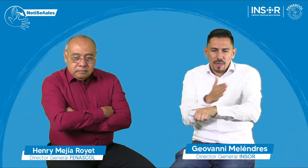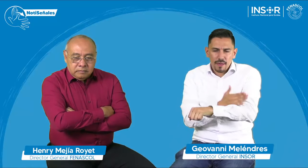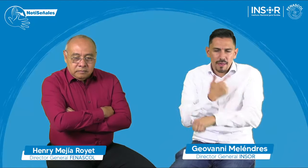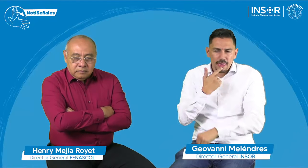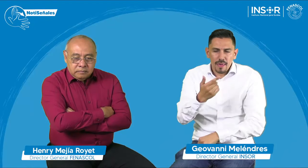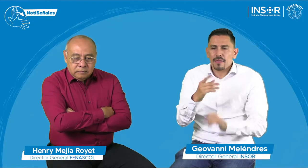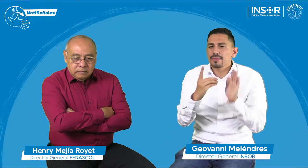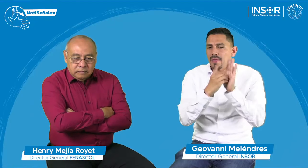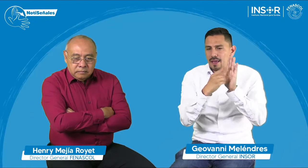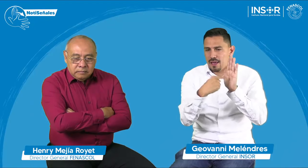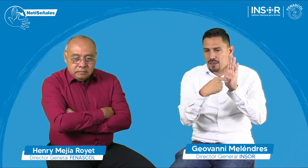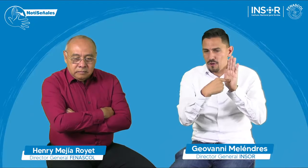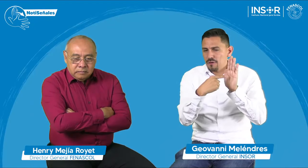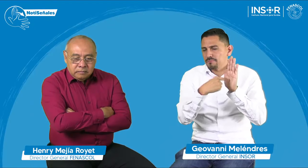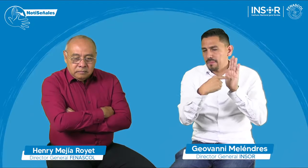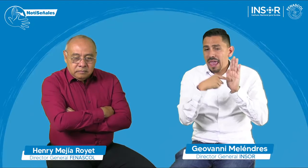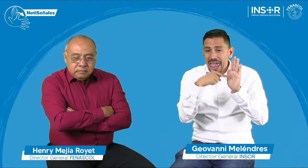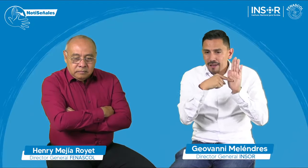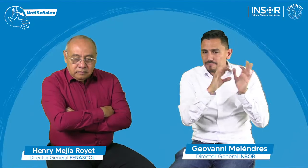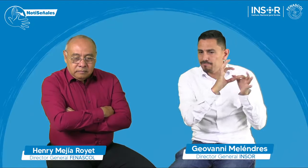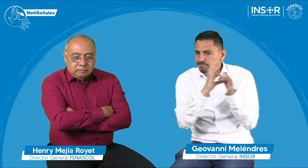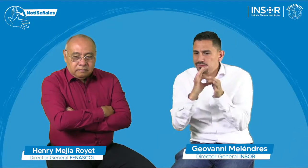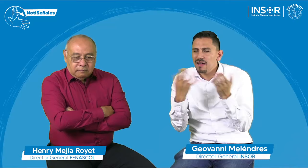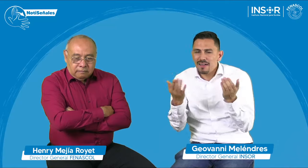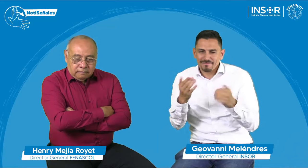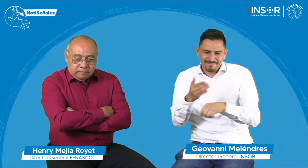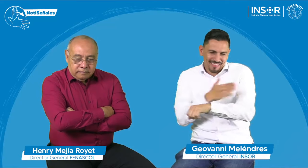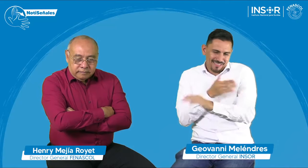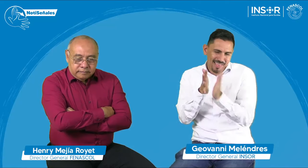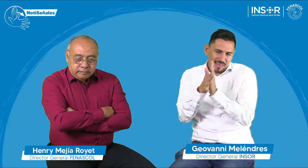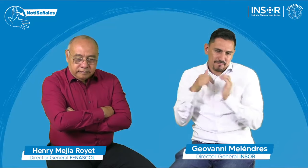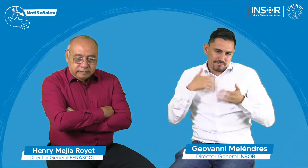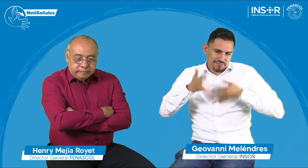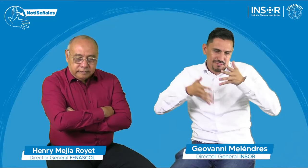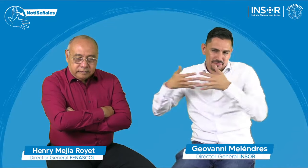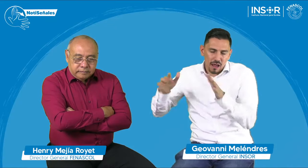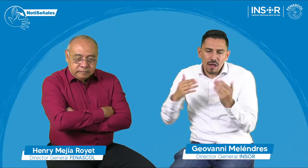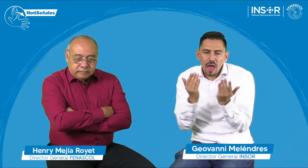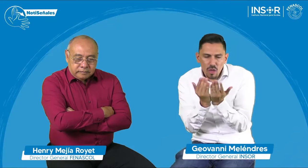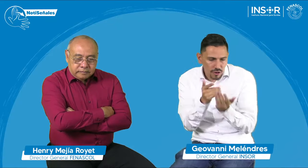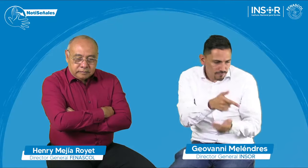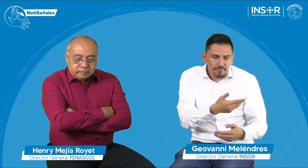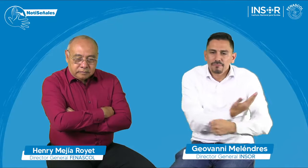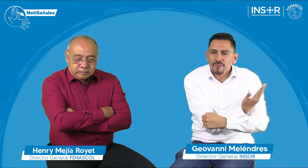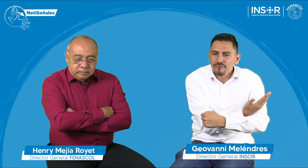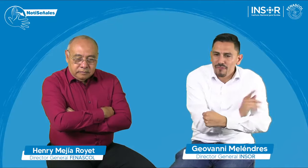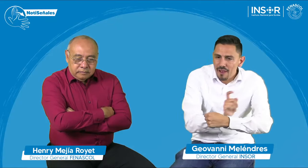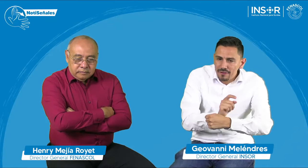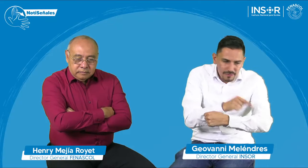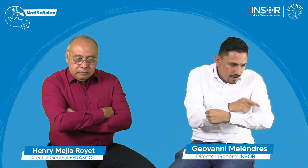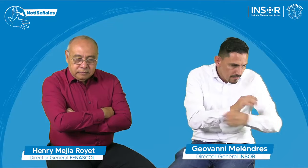al respecto pero las propuestas posibles serían primero anteriormente como lo mencioné